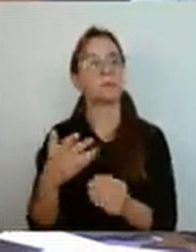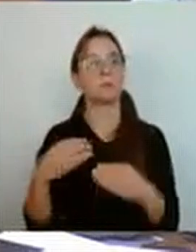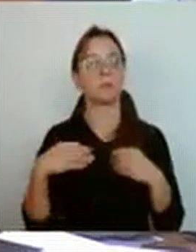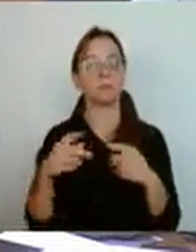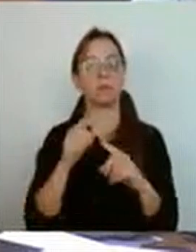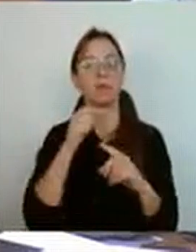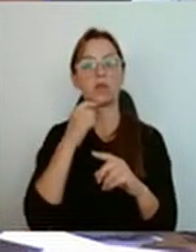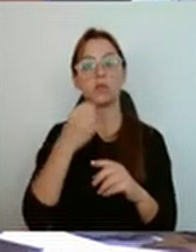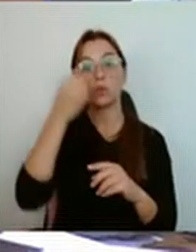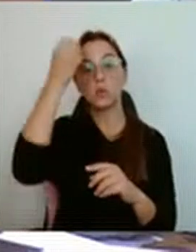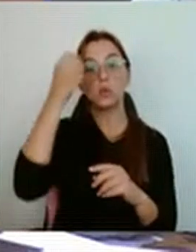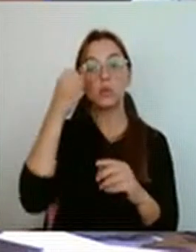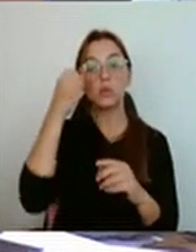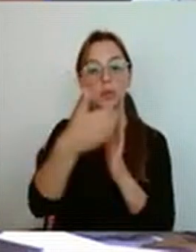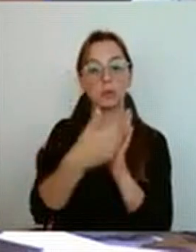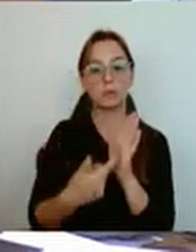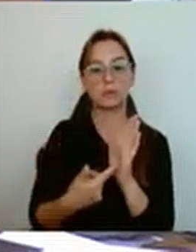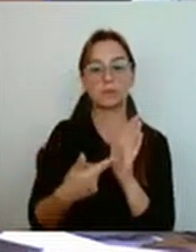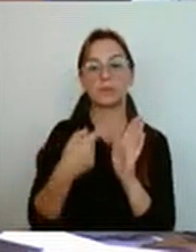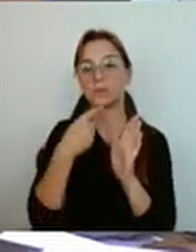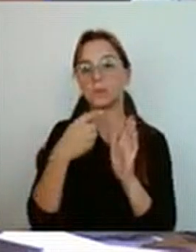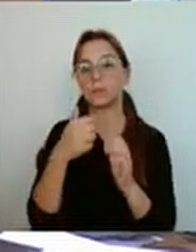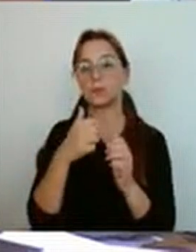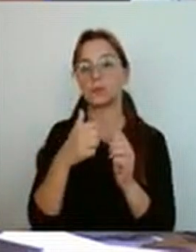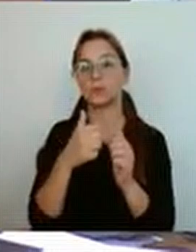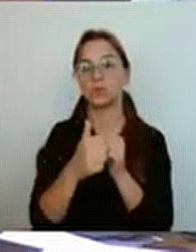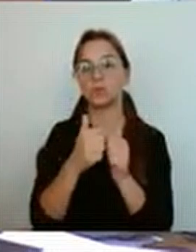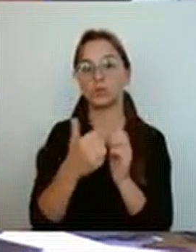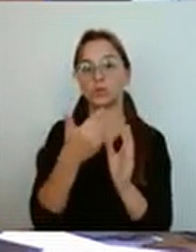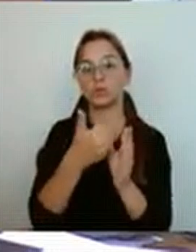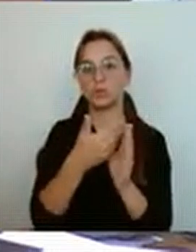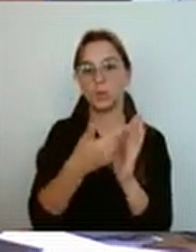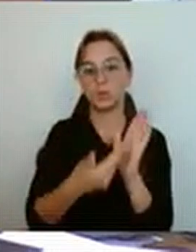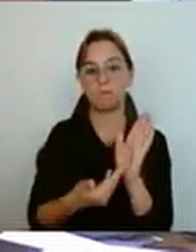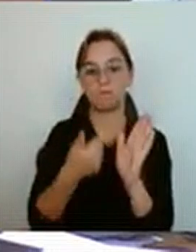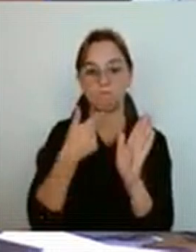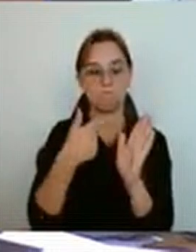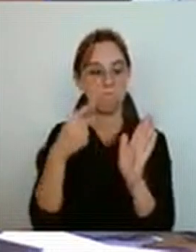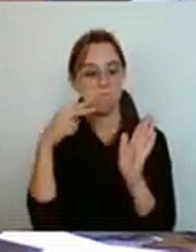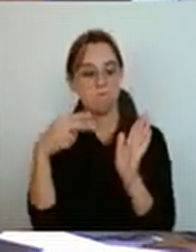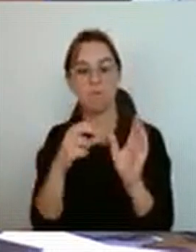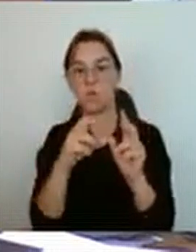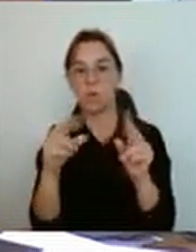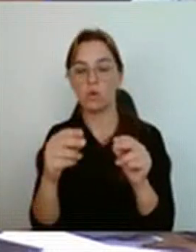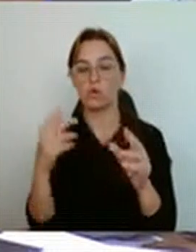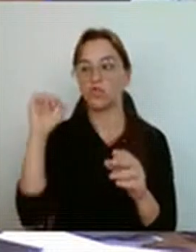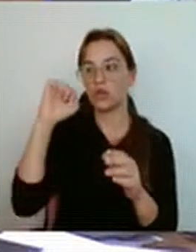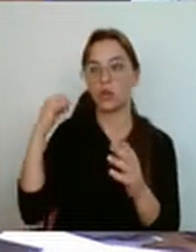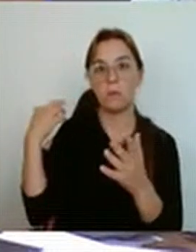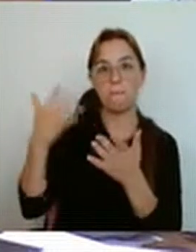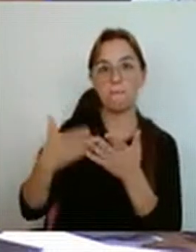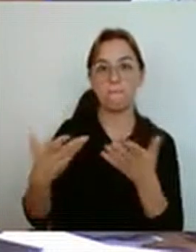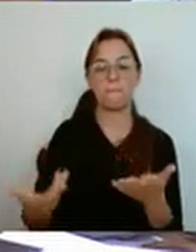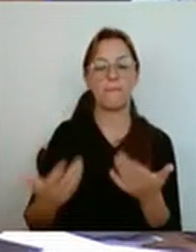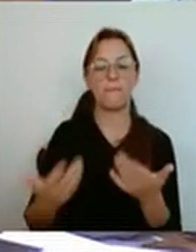nunca foi cedido. E, assim, desde janeiro que não há qualquer informação por parte